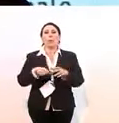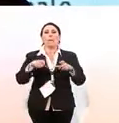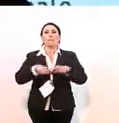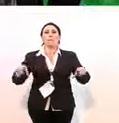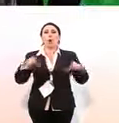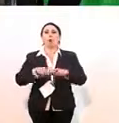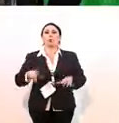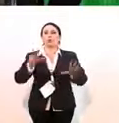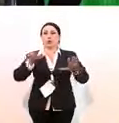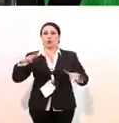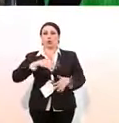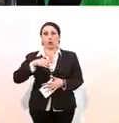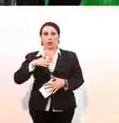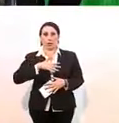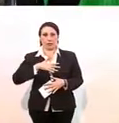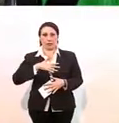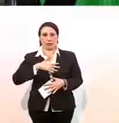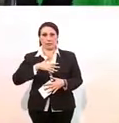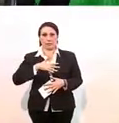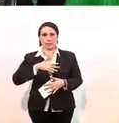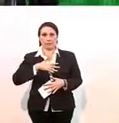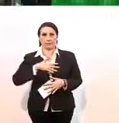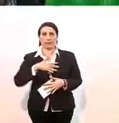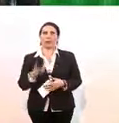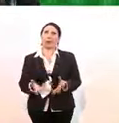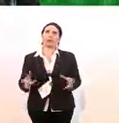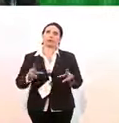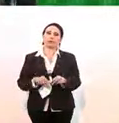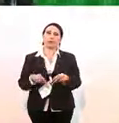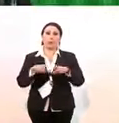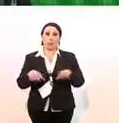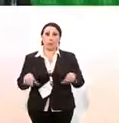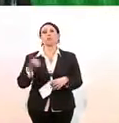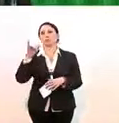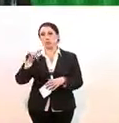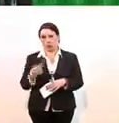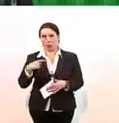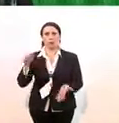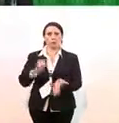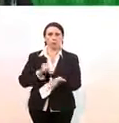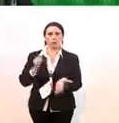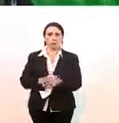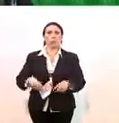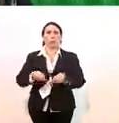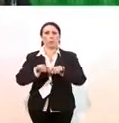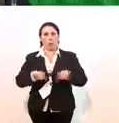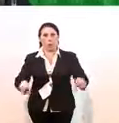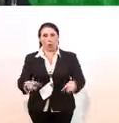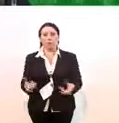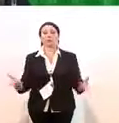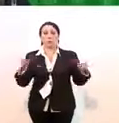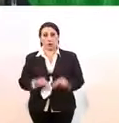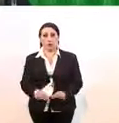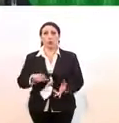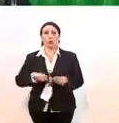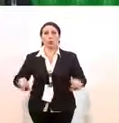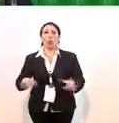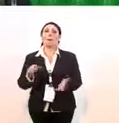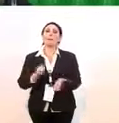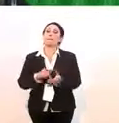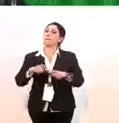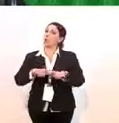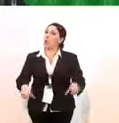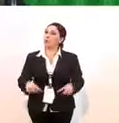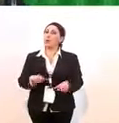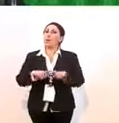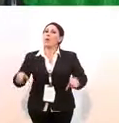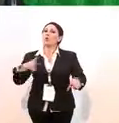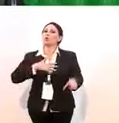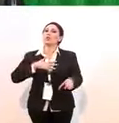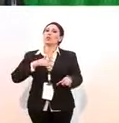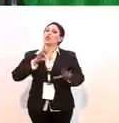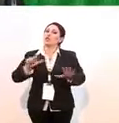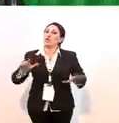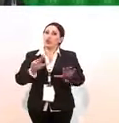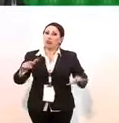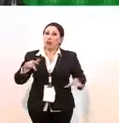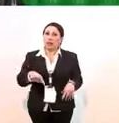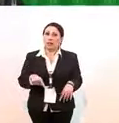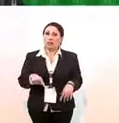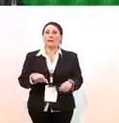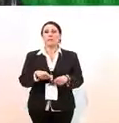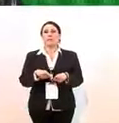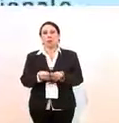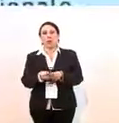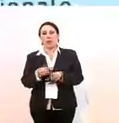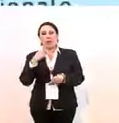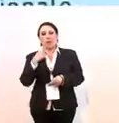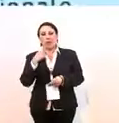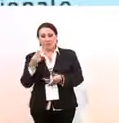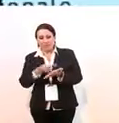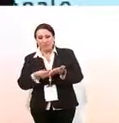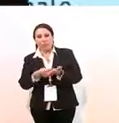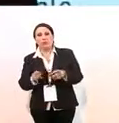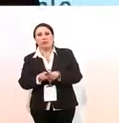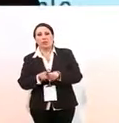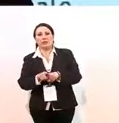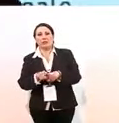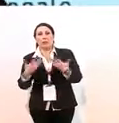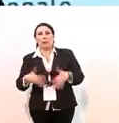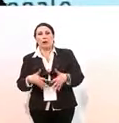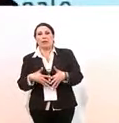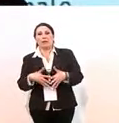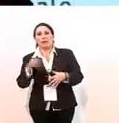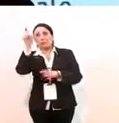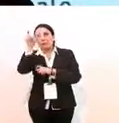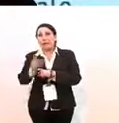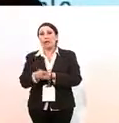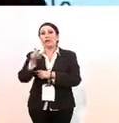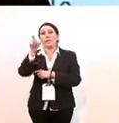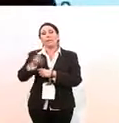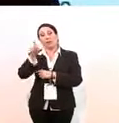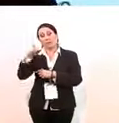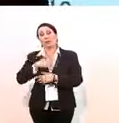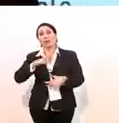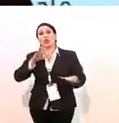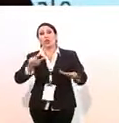ai diciottenni. Ci ritorno, sì, sul bonus ai diciottenni, perché ha consentito di comprare